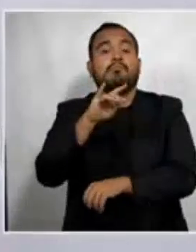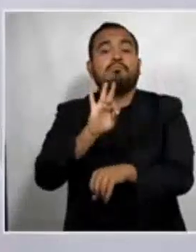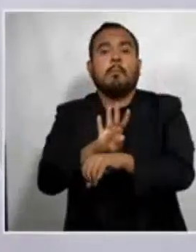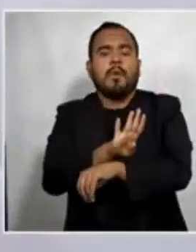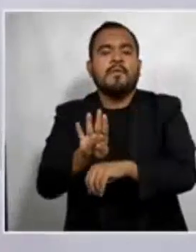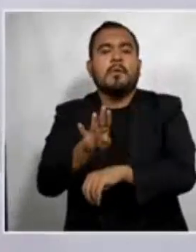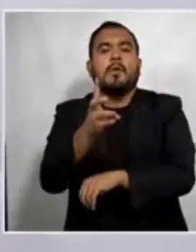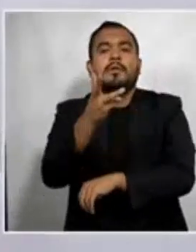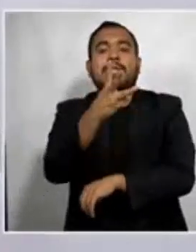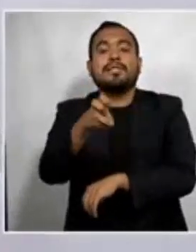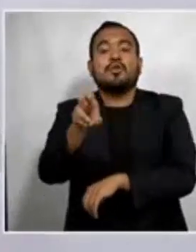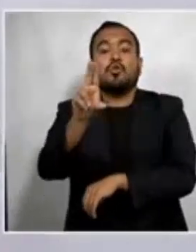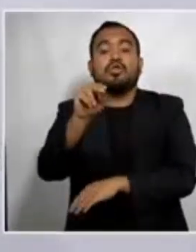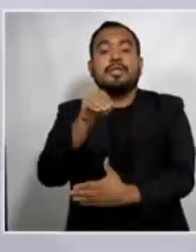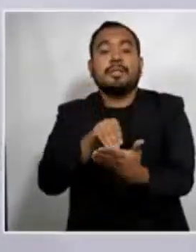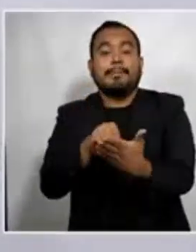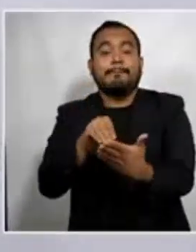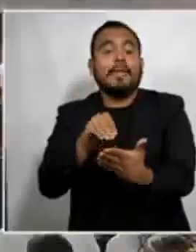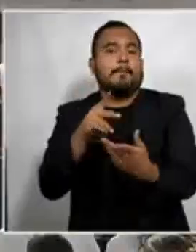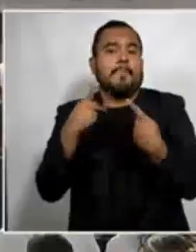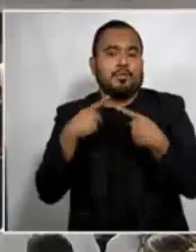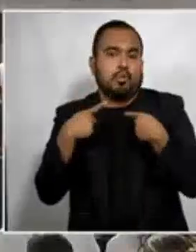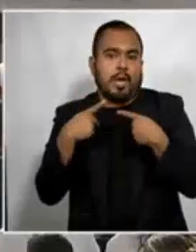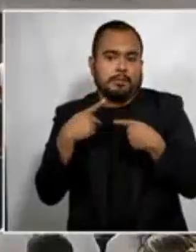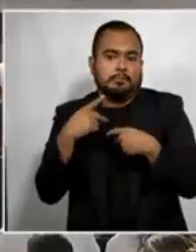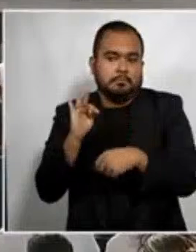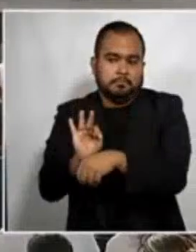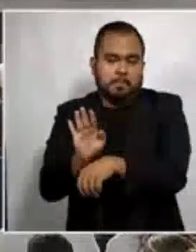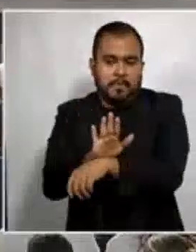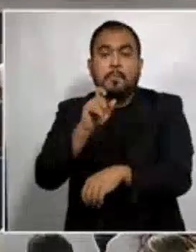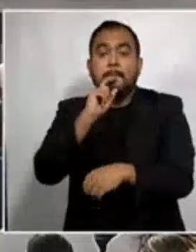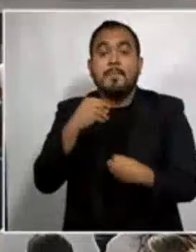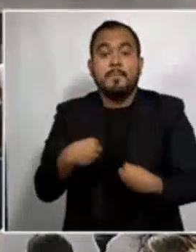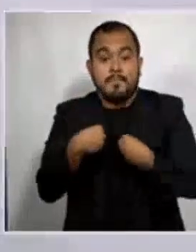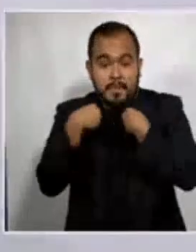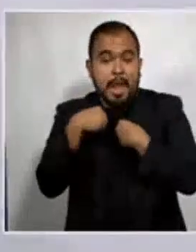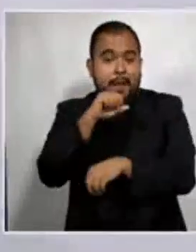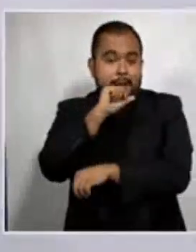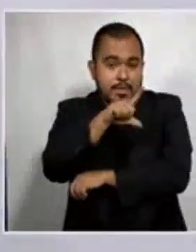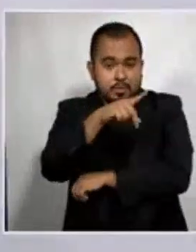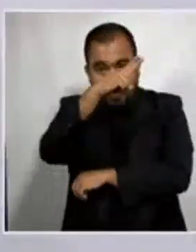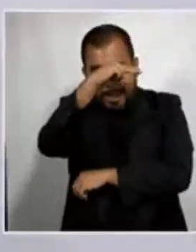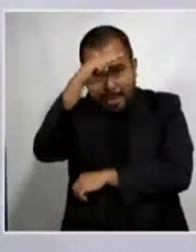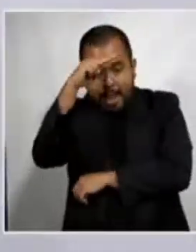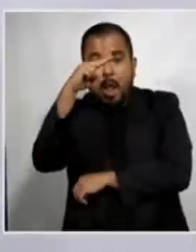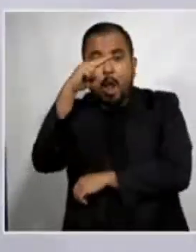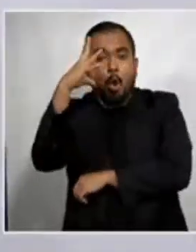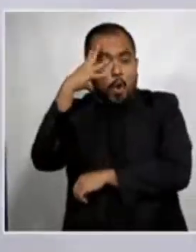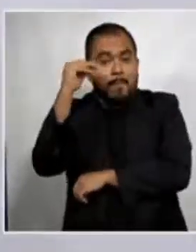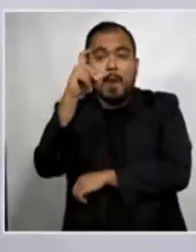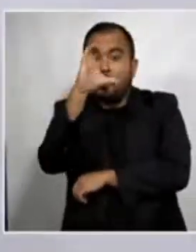que viven en Jalisco, pero también en Ayarit, Colima, Aguascalientes, Michoacán, Guanajuato,